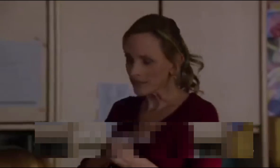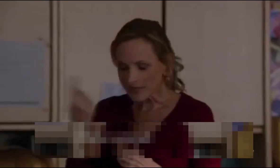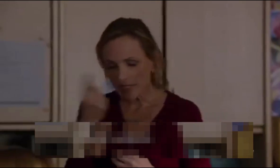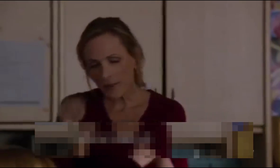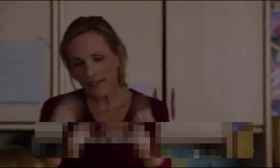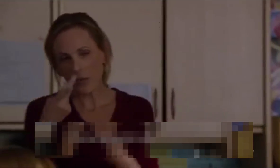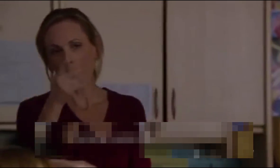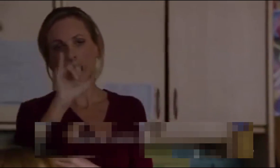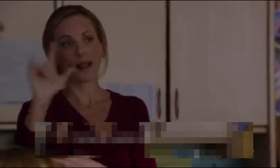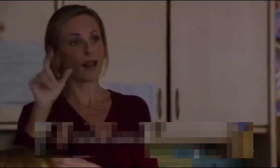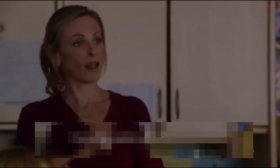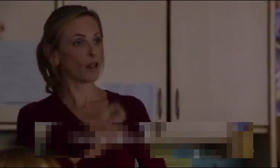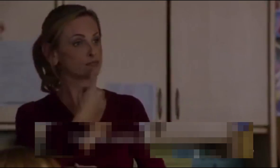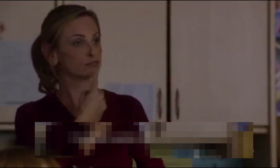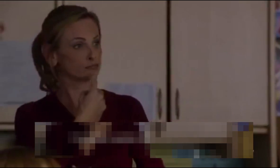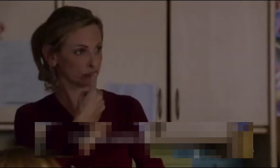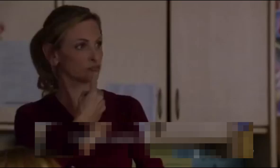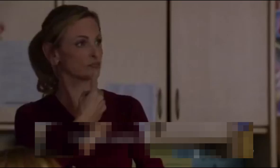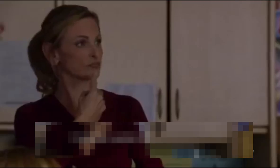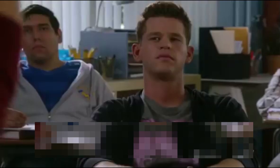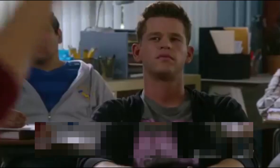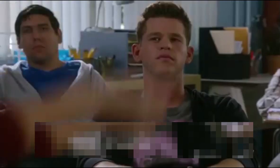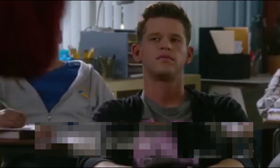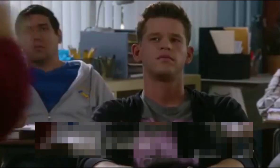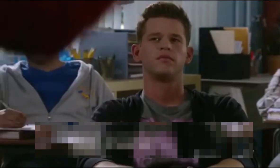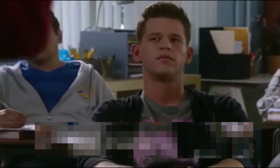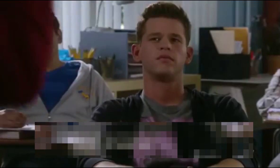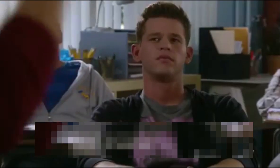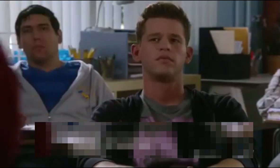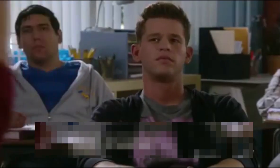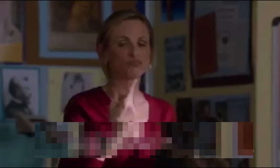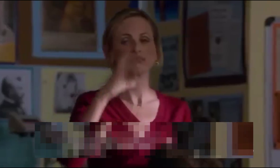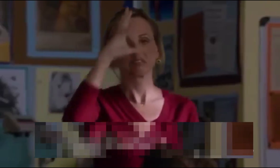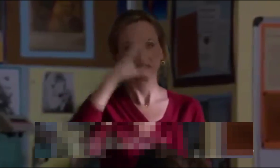Wenn jemand eine Pille erfände, die ihr heute Abend nehmen könntet ...